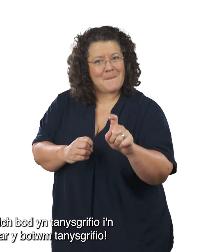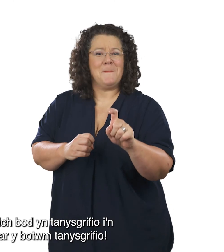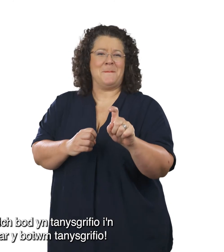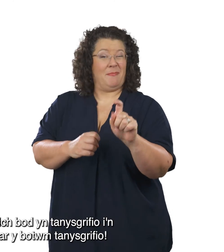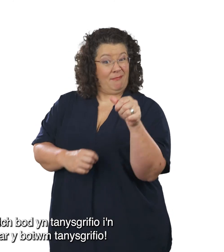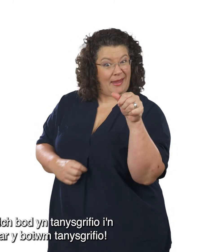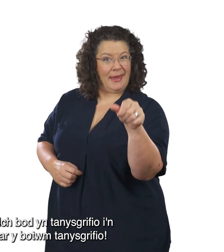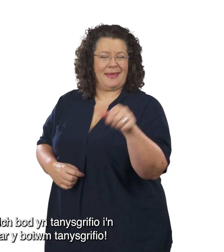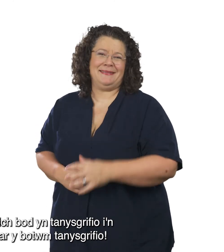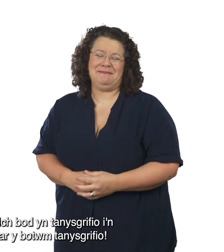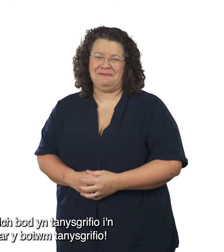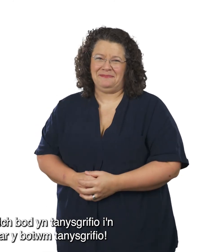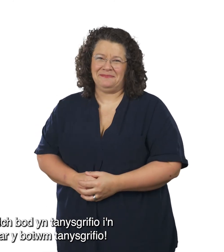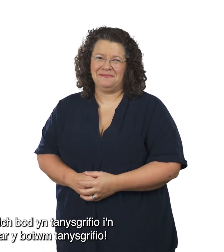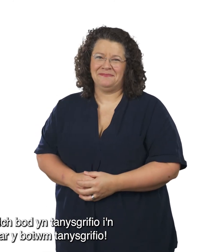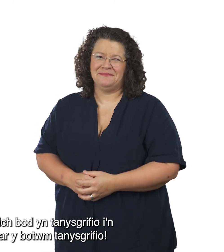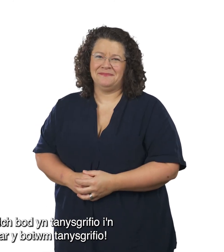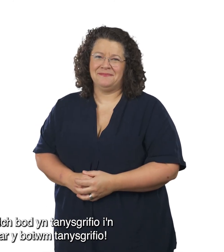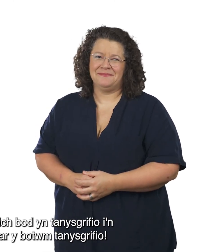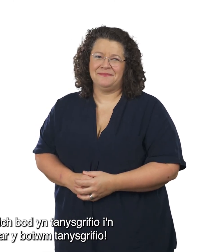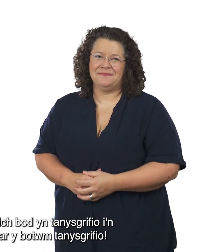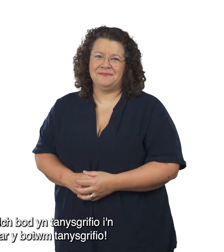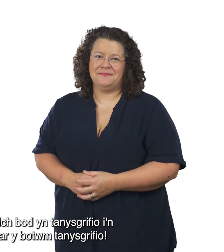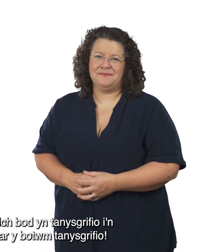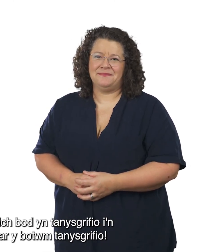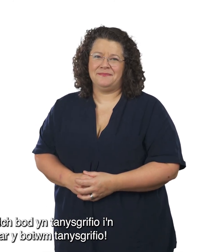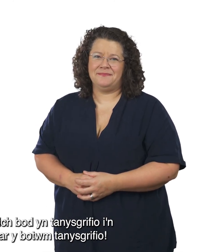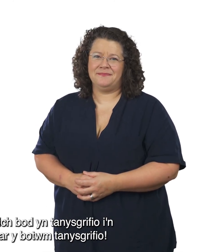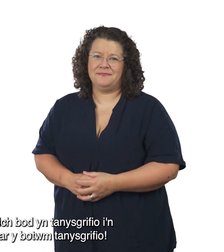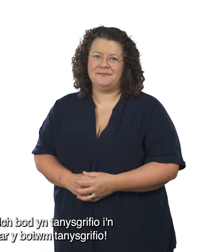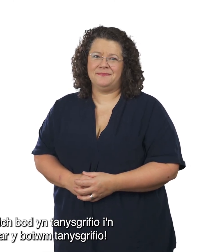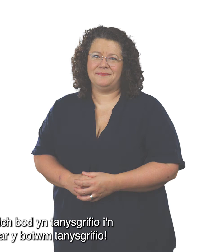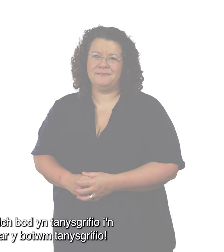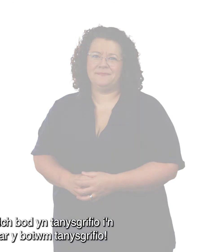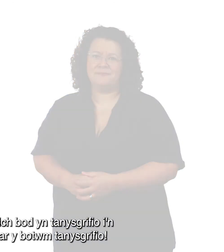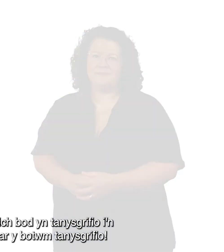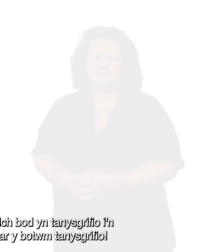gwnewch yn siŵr eich bod yn tanysgrifio i'n sianel drwy glicio ar y botwm tanysgrifio!